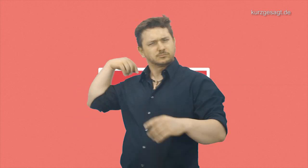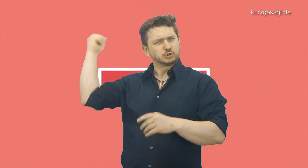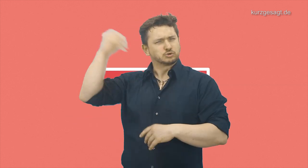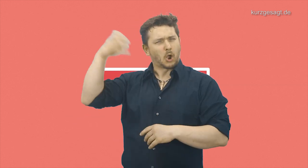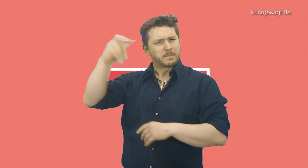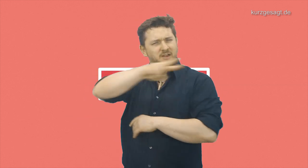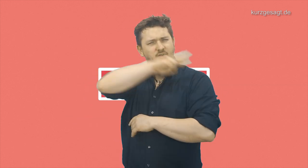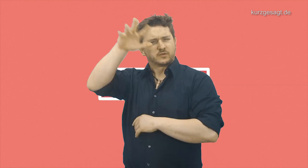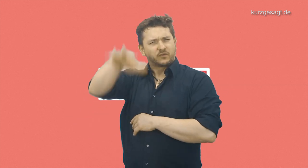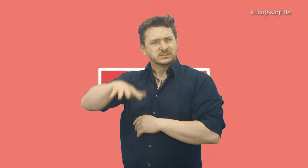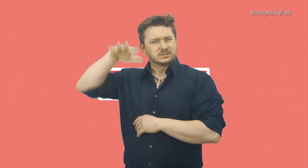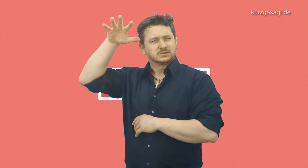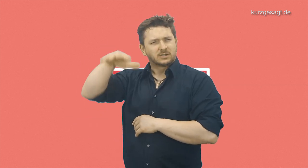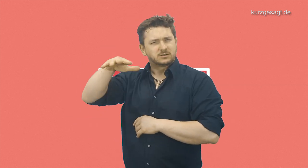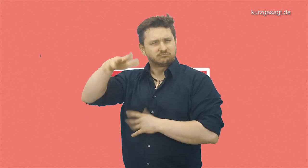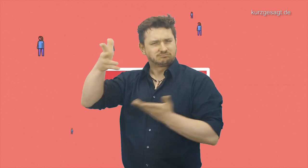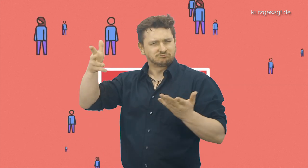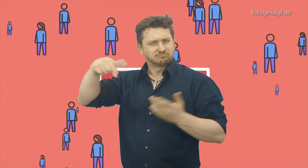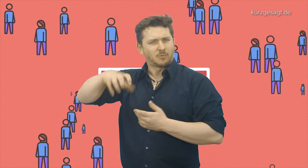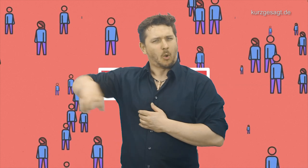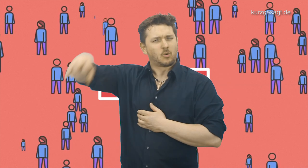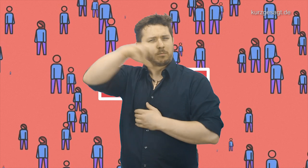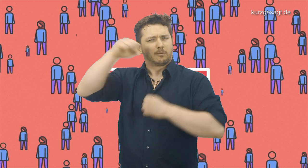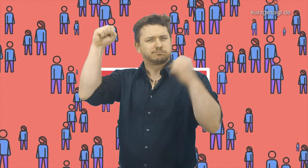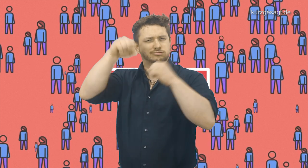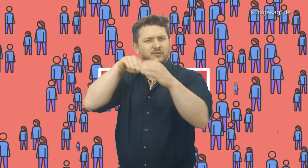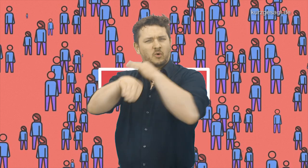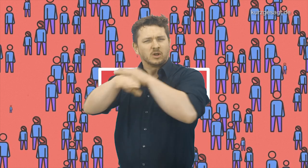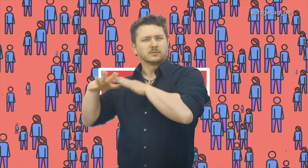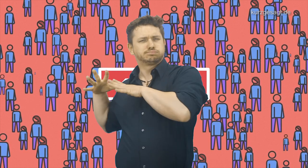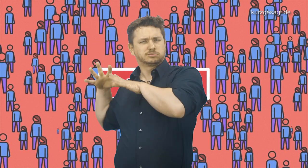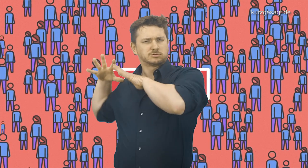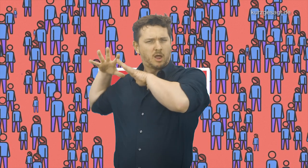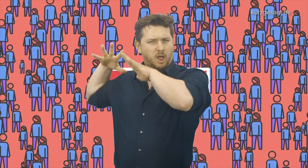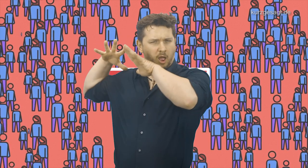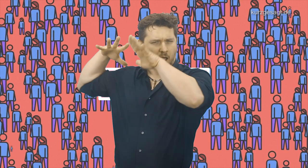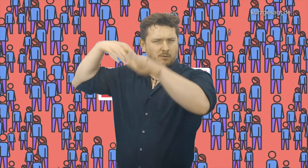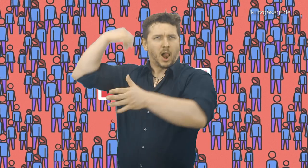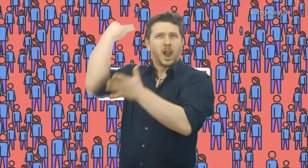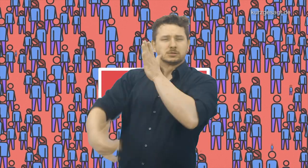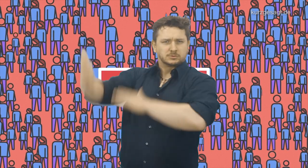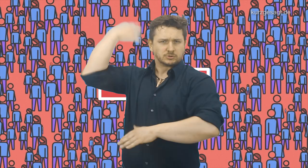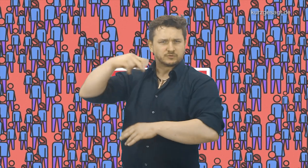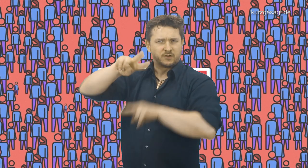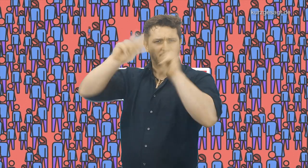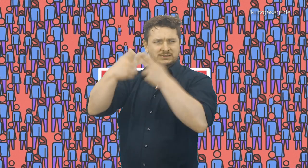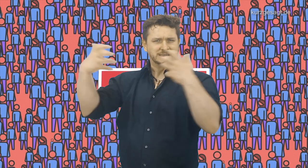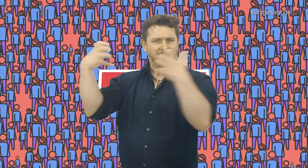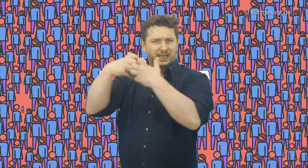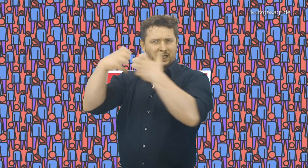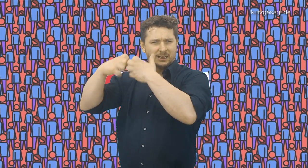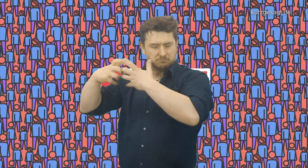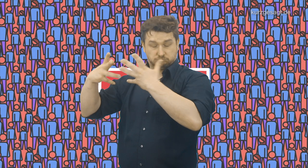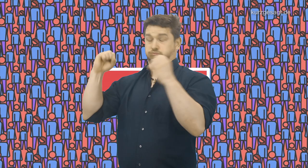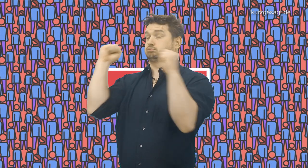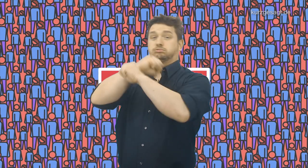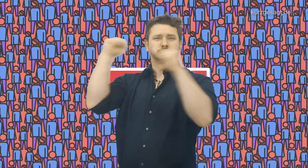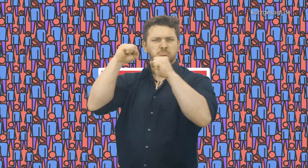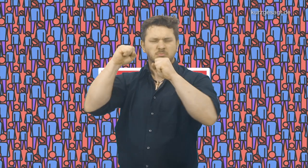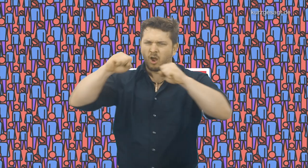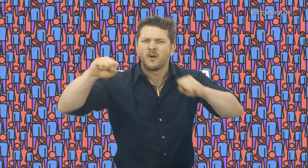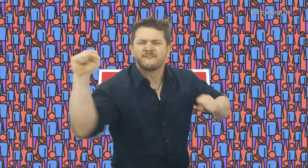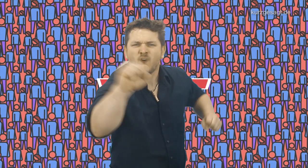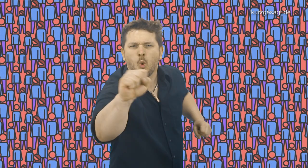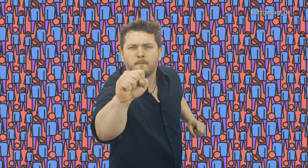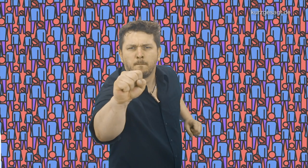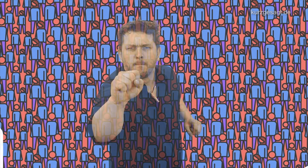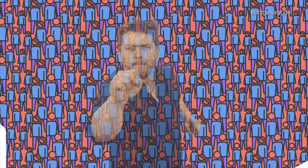Seit Sommer 2015 kamen viele Flüchtlinge nach Europa. So viele wie schon lange nicht mehr seit dem 2. Weltkrieg. Boah. Warum?